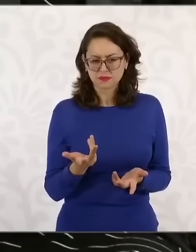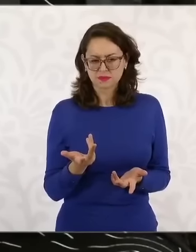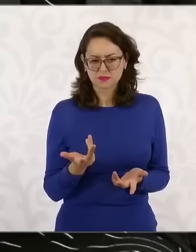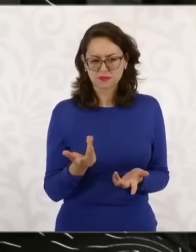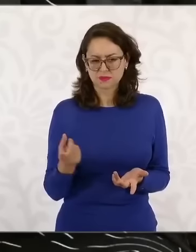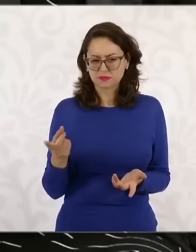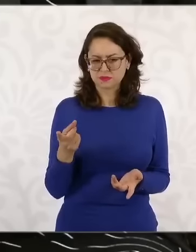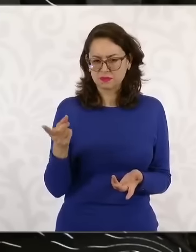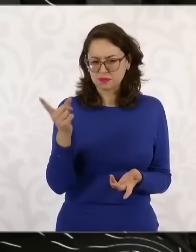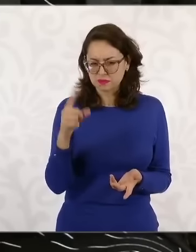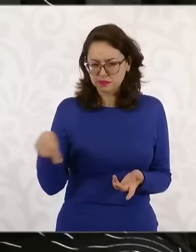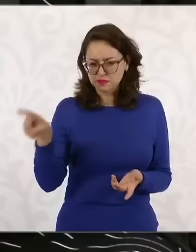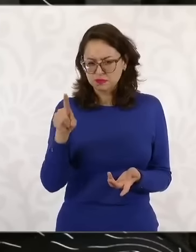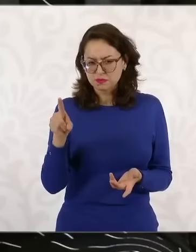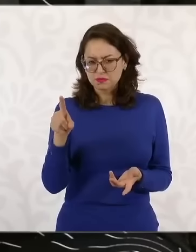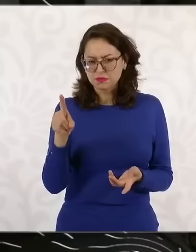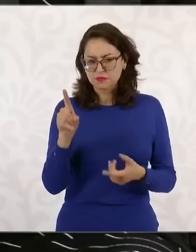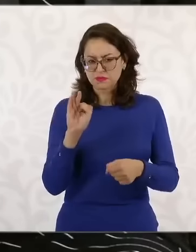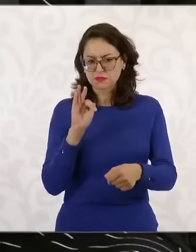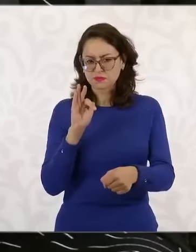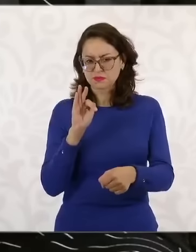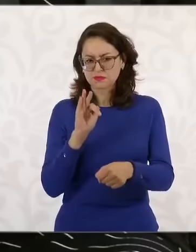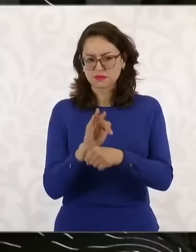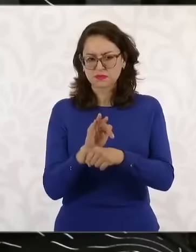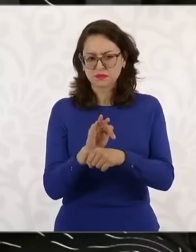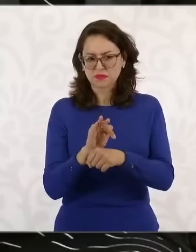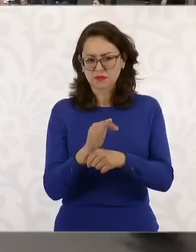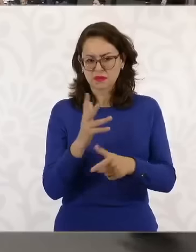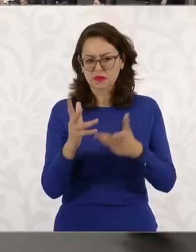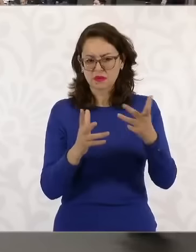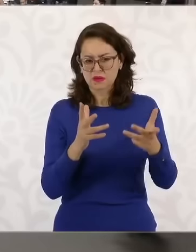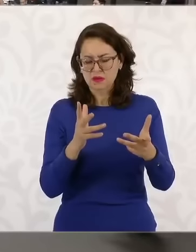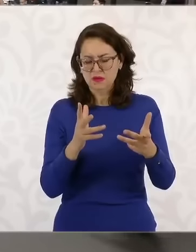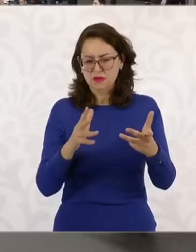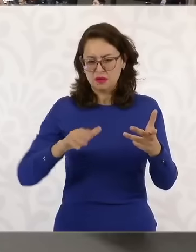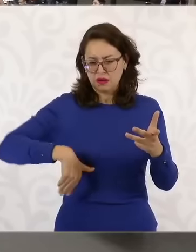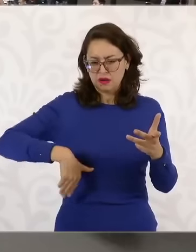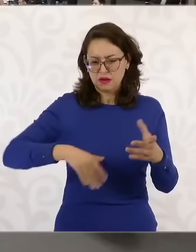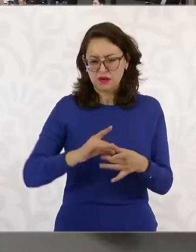como lo explicaba el exministro Salivar, pero muchos de estos son magistrados que ya salieron